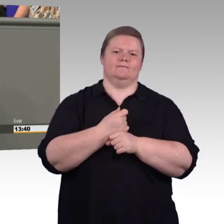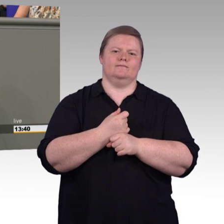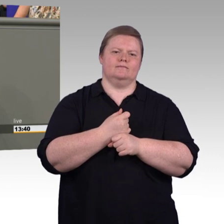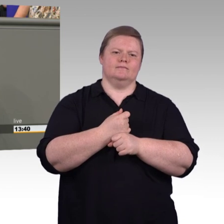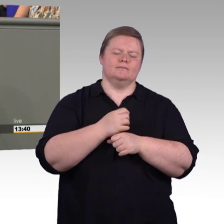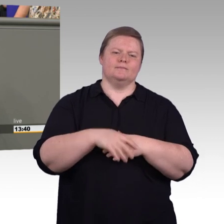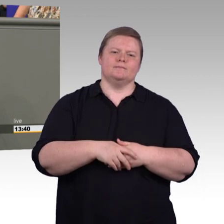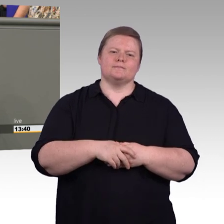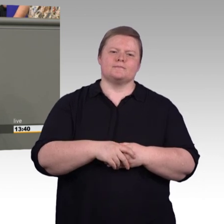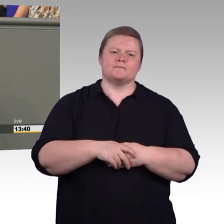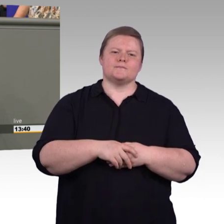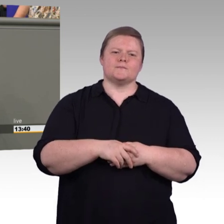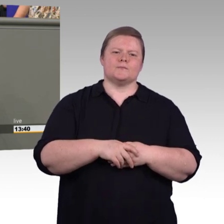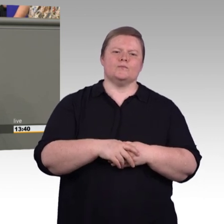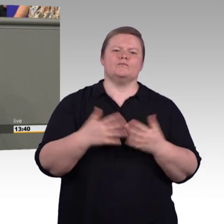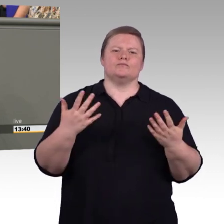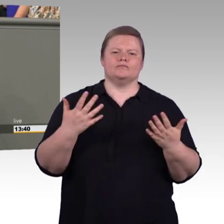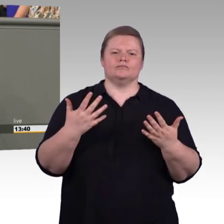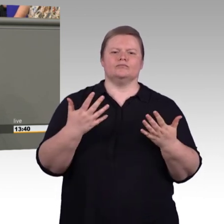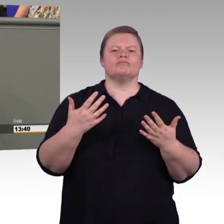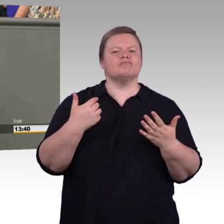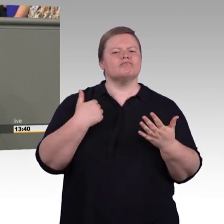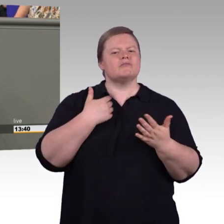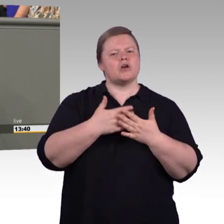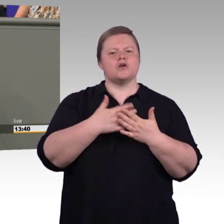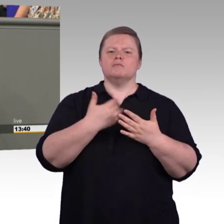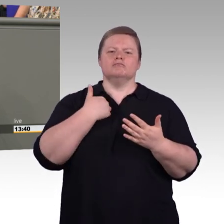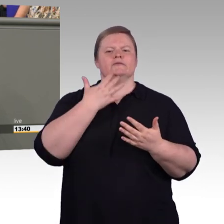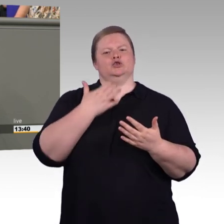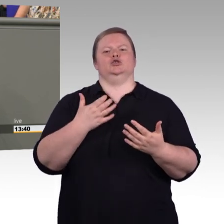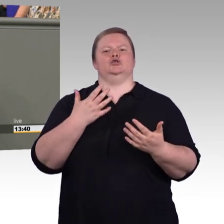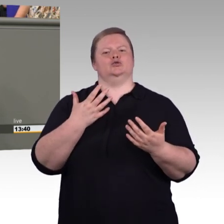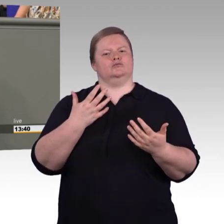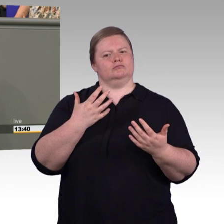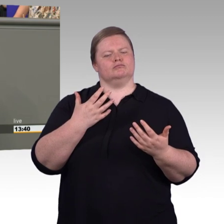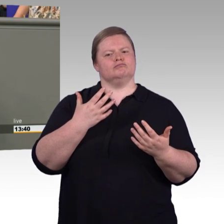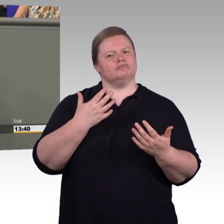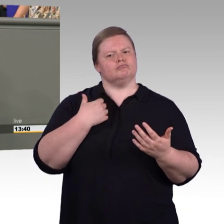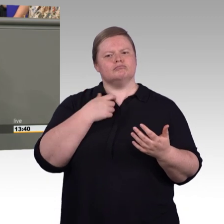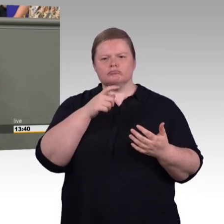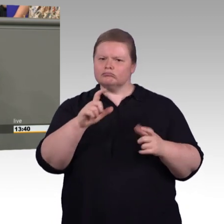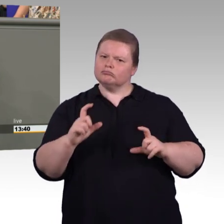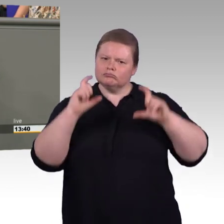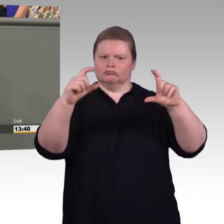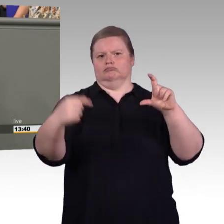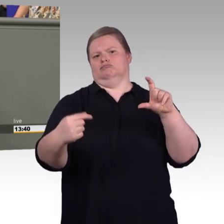unserer Überlegungen das Recht der Eltern auf Erziehung ihrer Kinder haben, weil die Elternverantwortung im Mittelpunkt